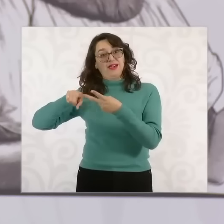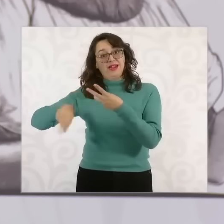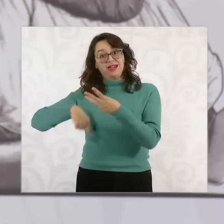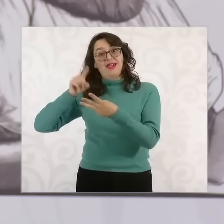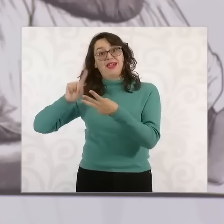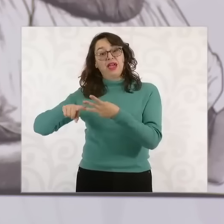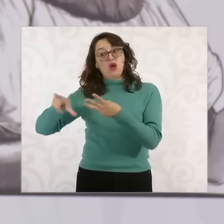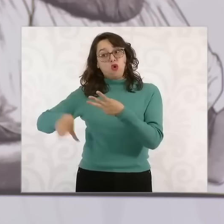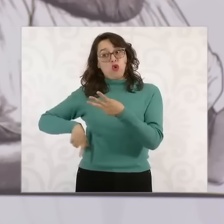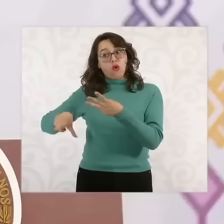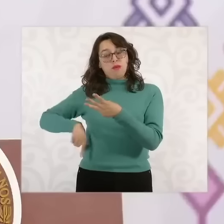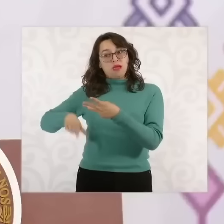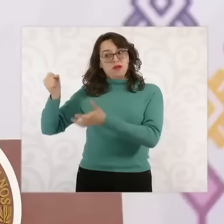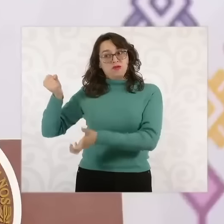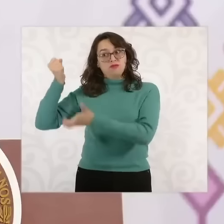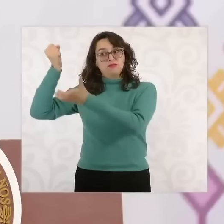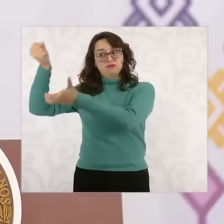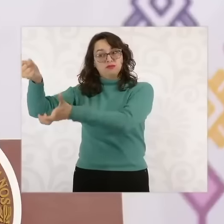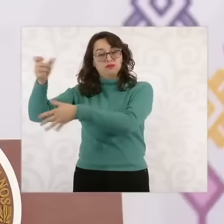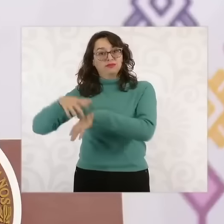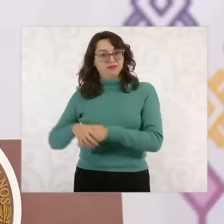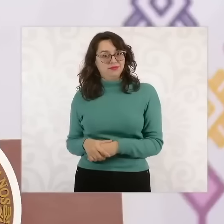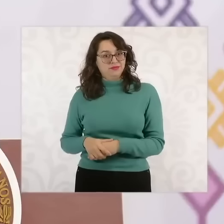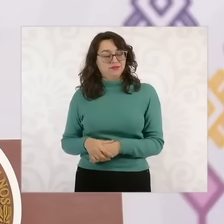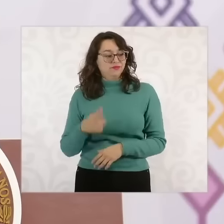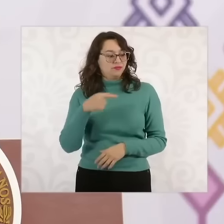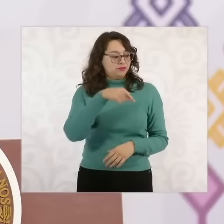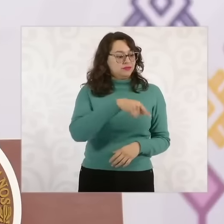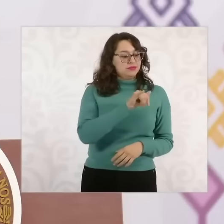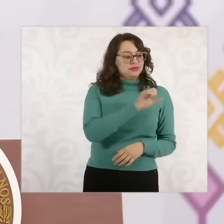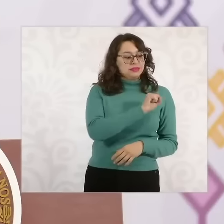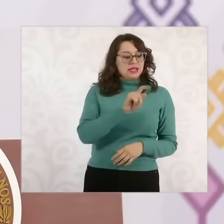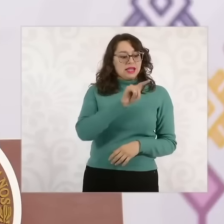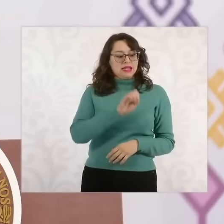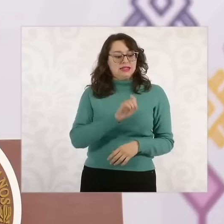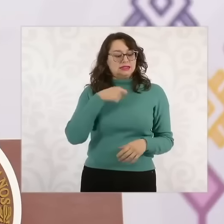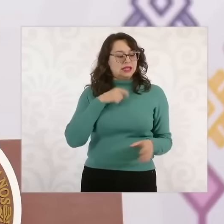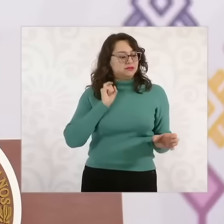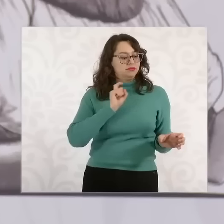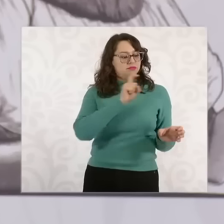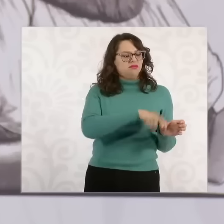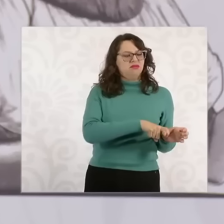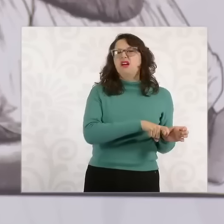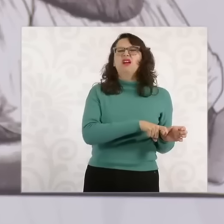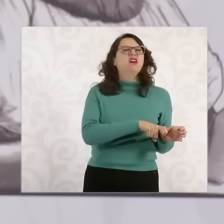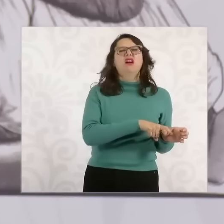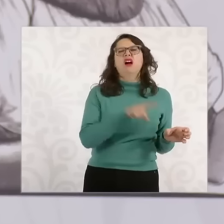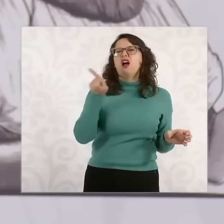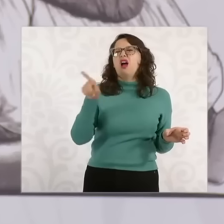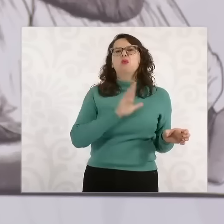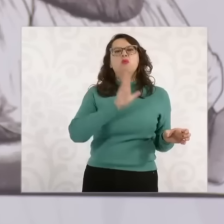Si es un derechoente del ISTE, en su momento el ISTE le tendrá que pagar al IMS eh la atención